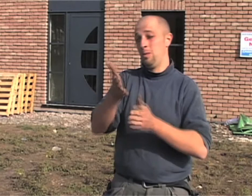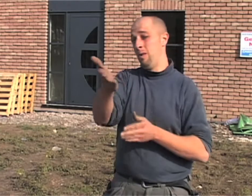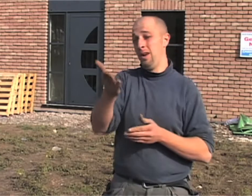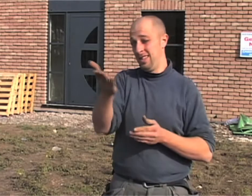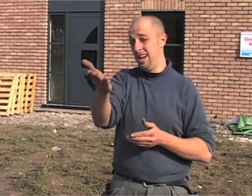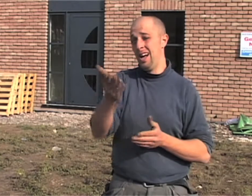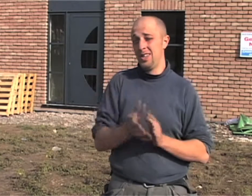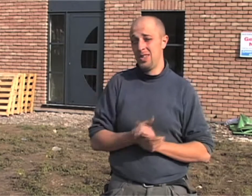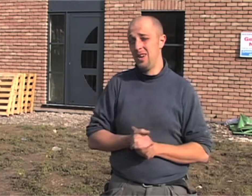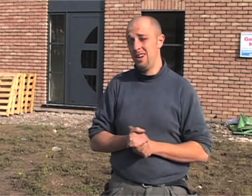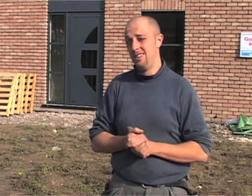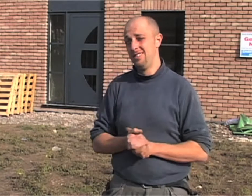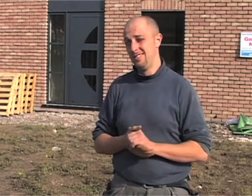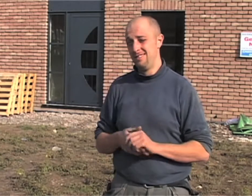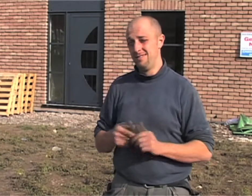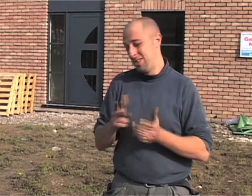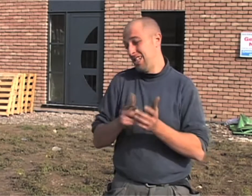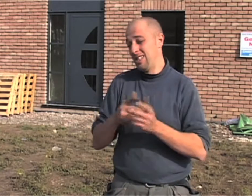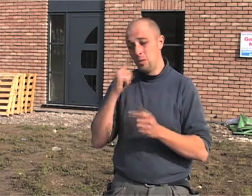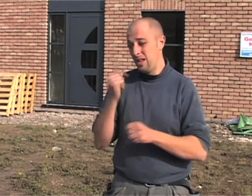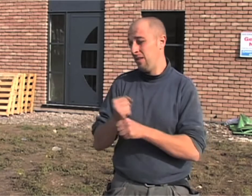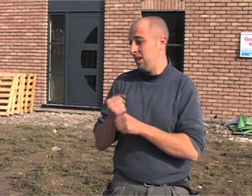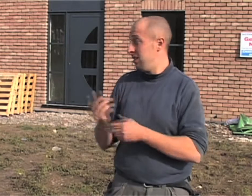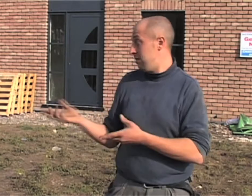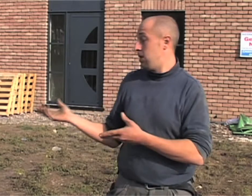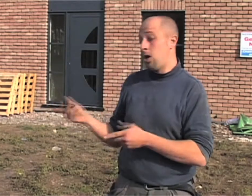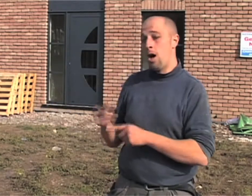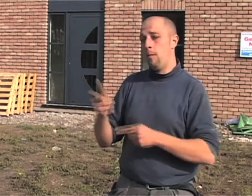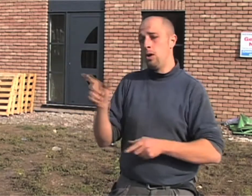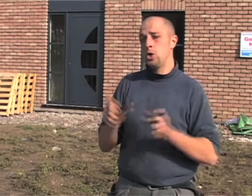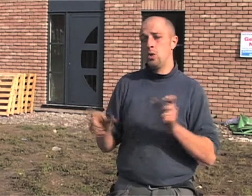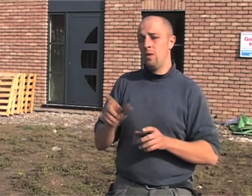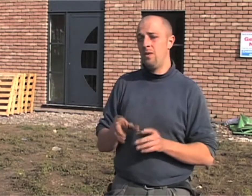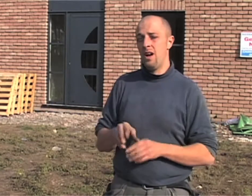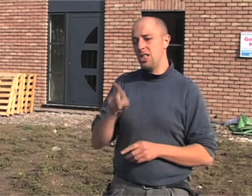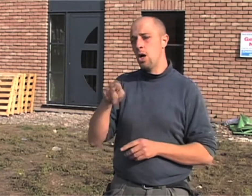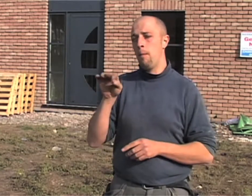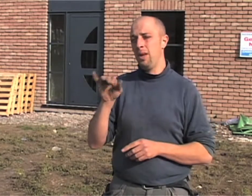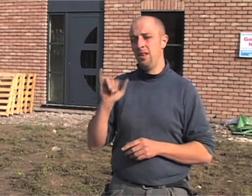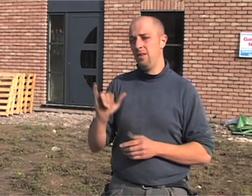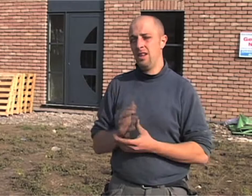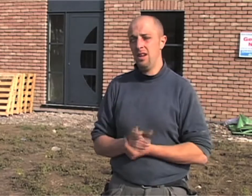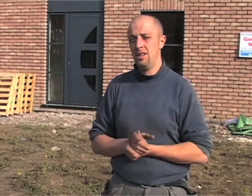Puis, j'ai fait la demande pour travailler ici, dans cette entreprise de chauffage, avec un contrat PFI.